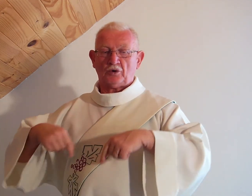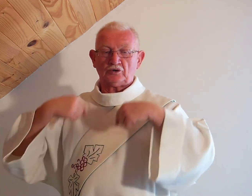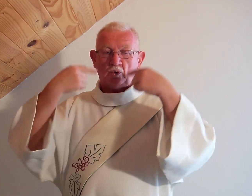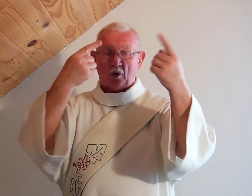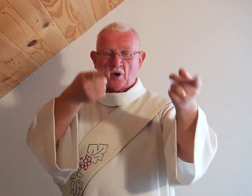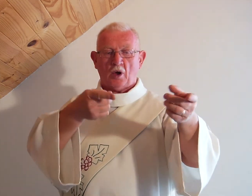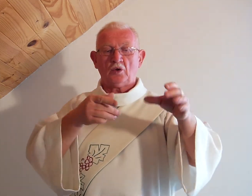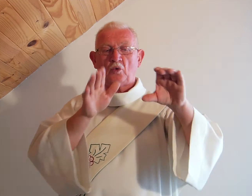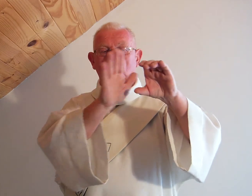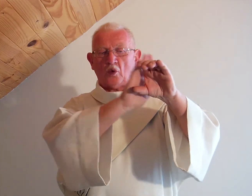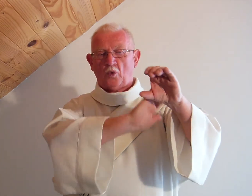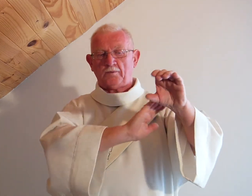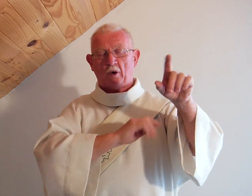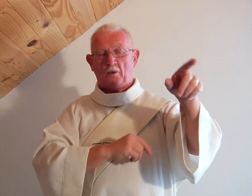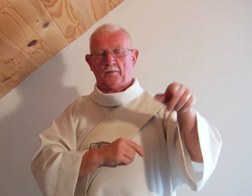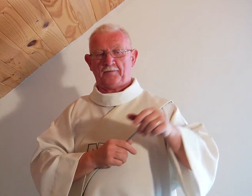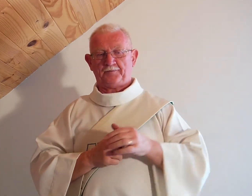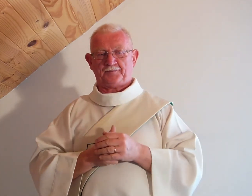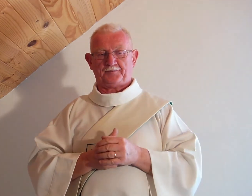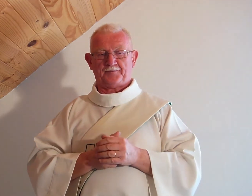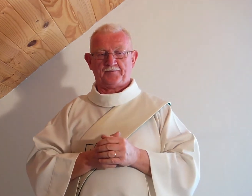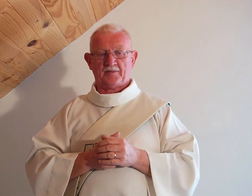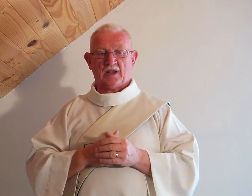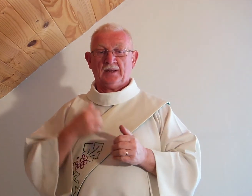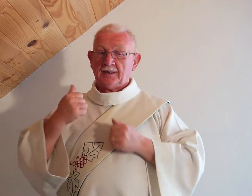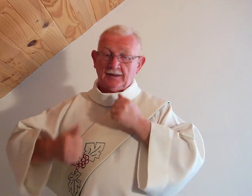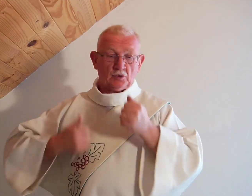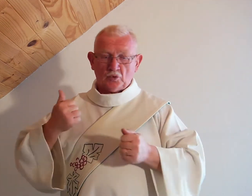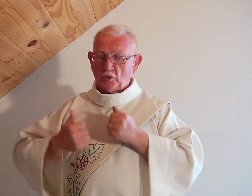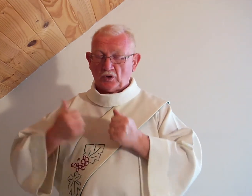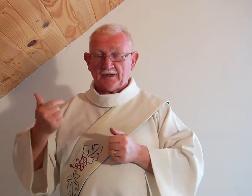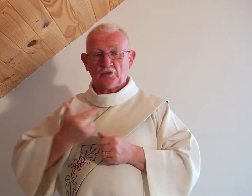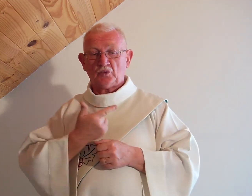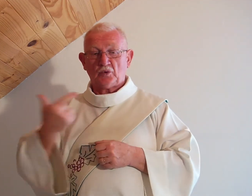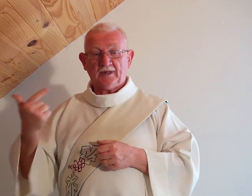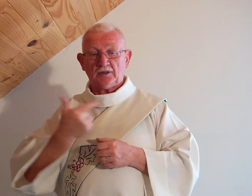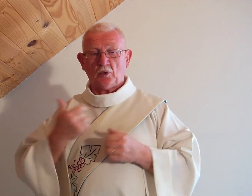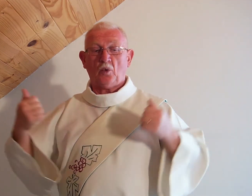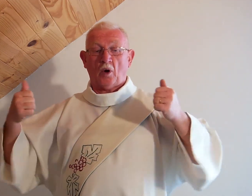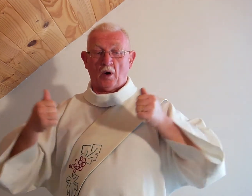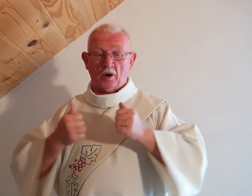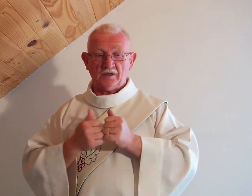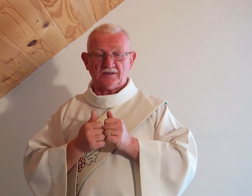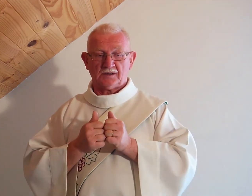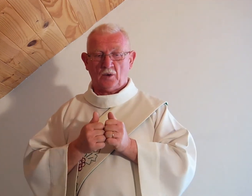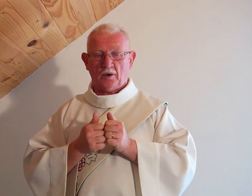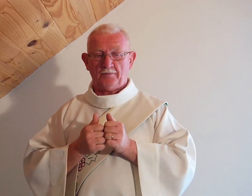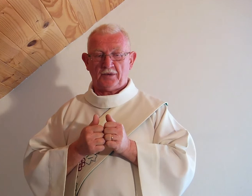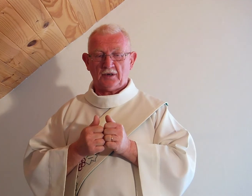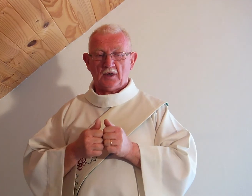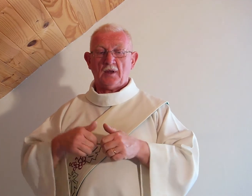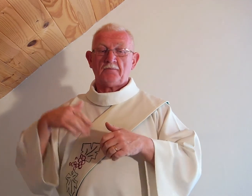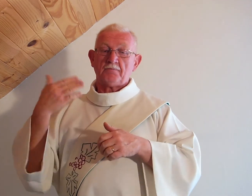pour se rendre au tombeau. Ils couraient tous les deux ensemble,